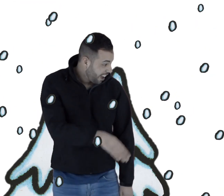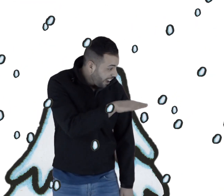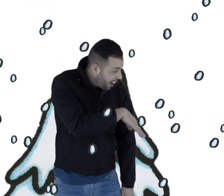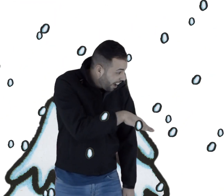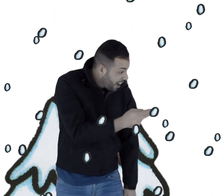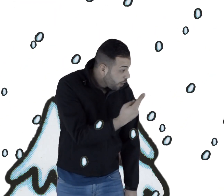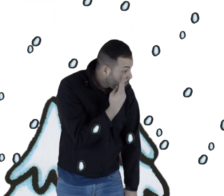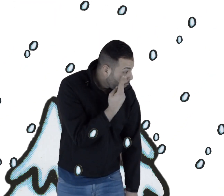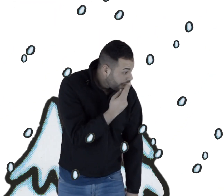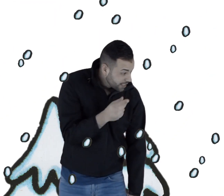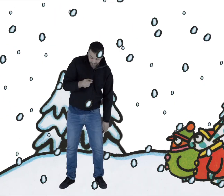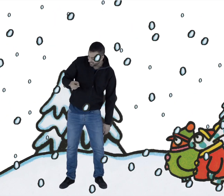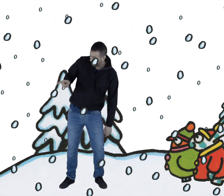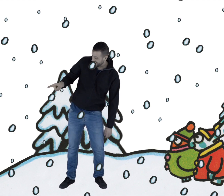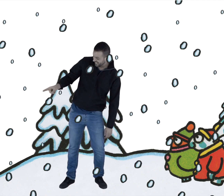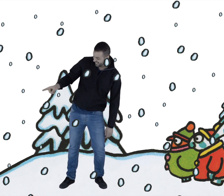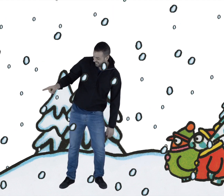ehi... guardate :